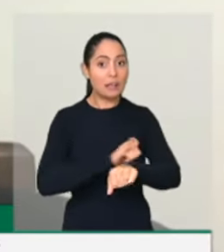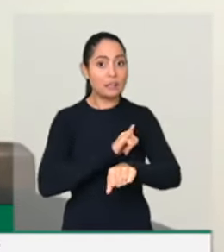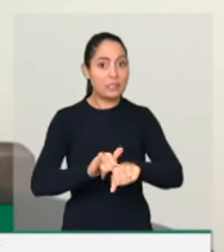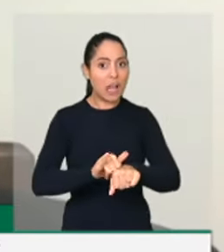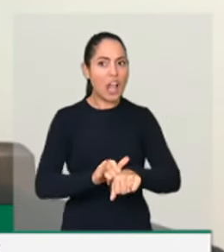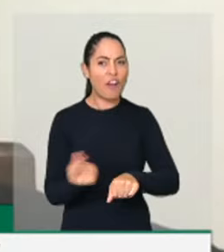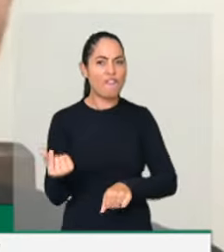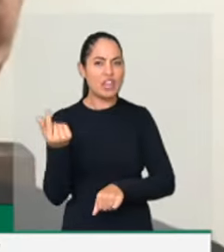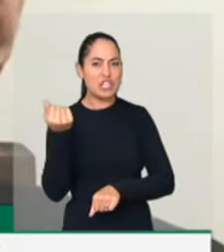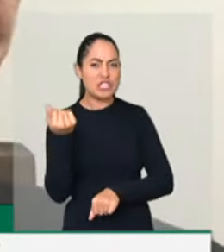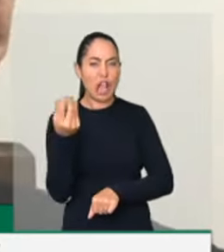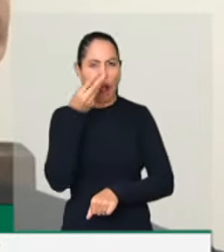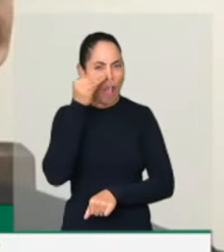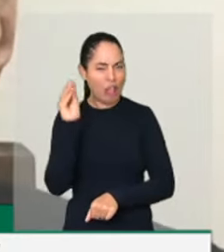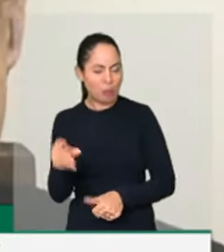RENÚNCIA.... DE RECEITA ENFIM.... TEM QUE MOSTRAR O